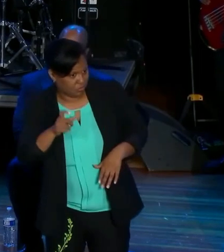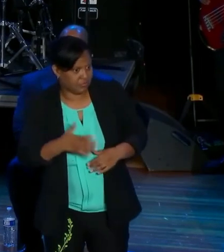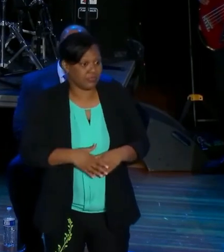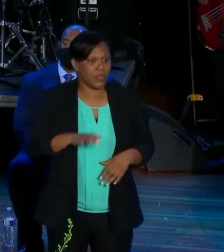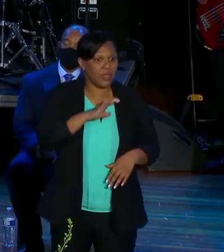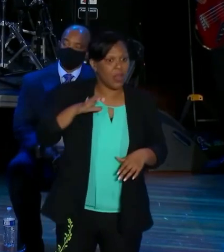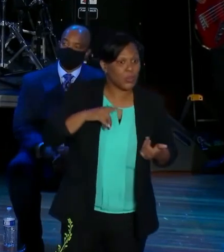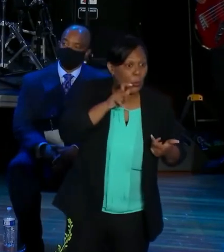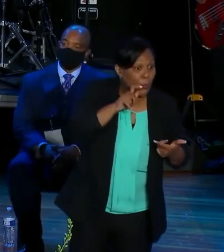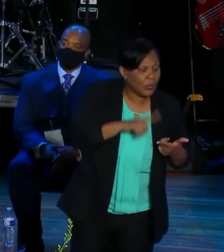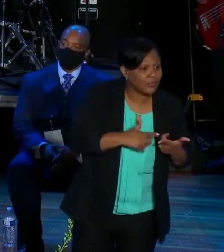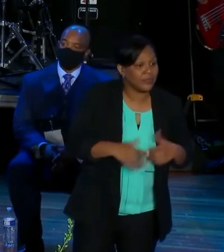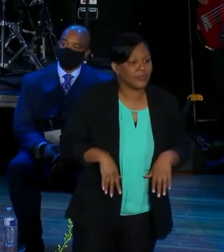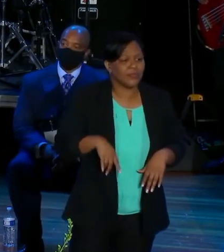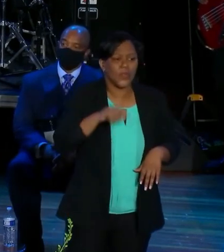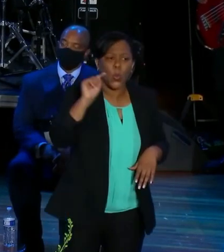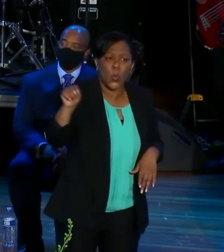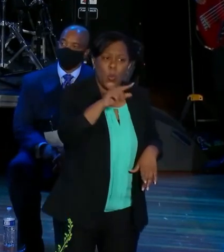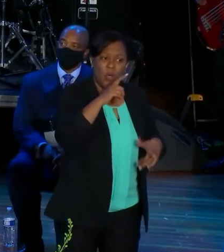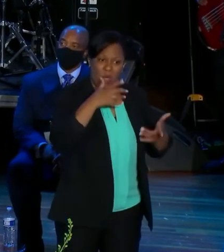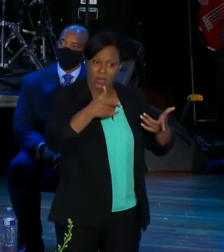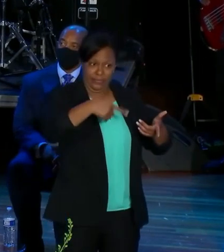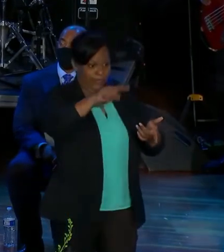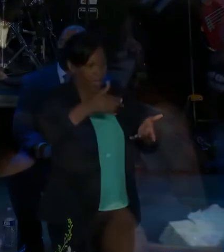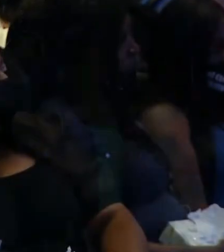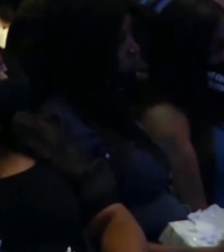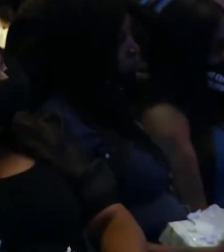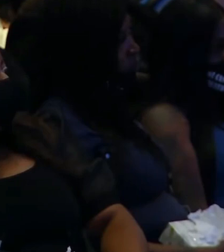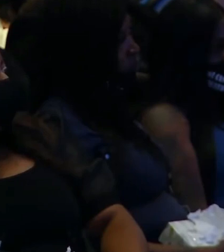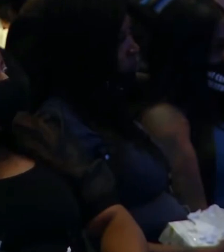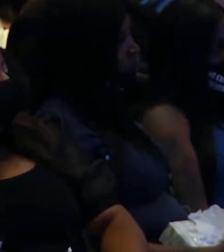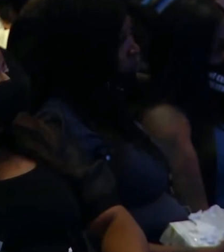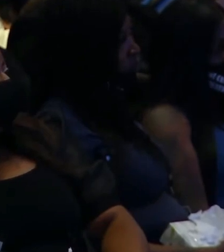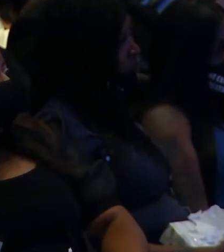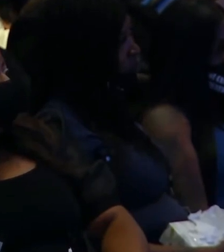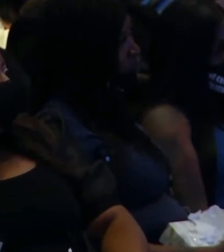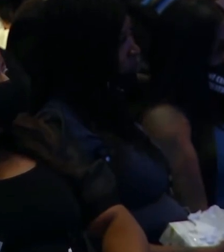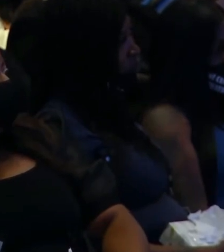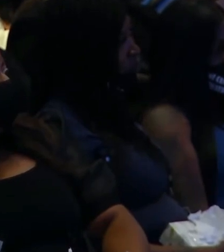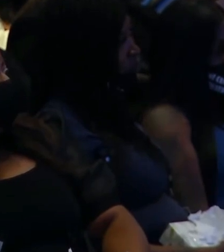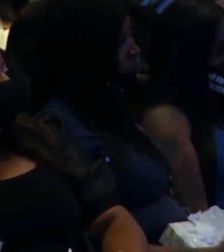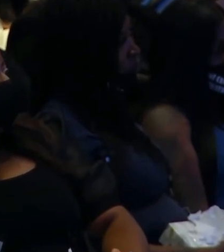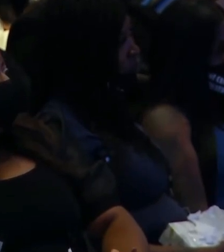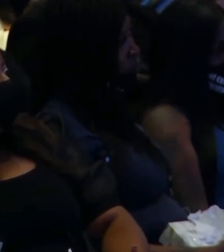och polisåtgärder att oifrågasatta äga rum Vi kommer att ändra tiden